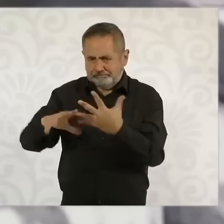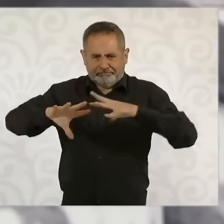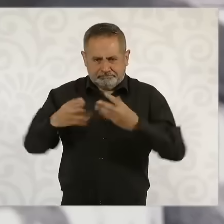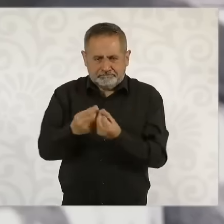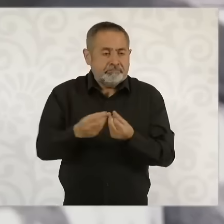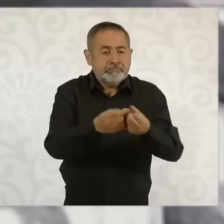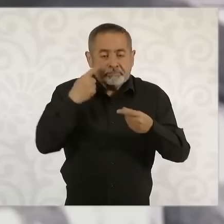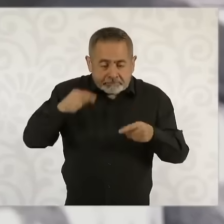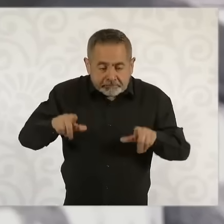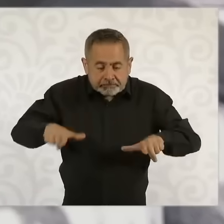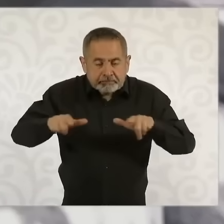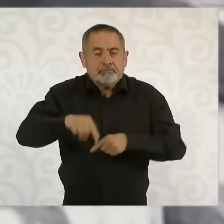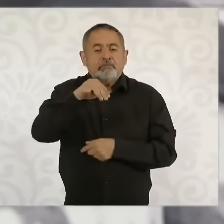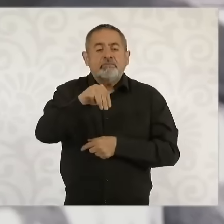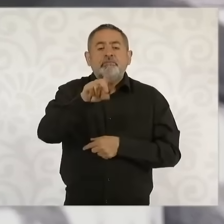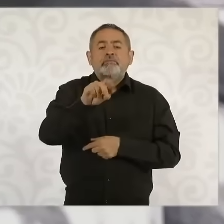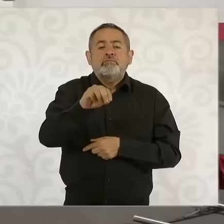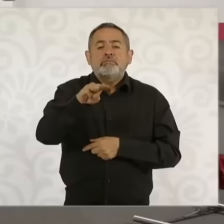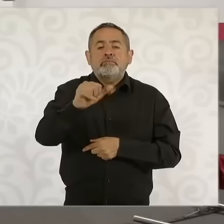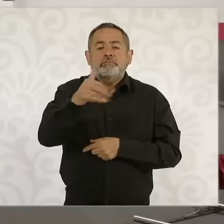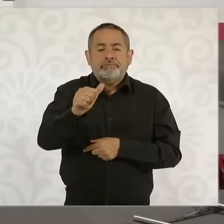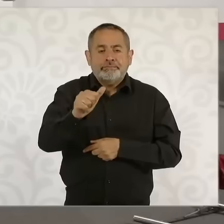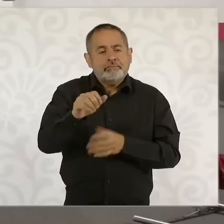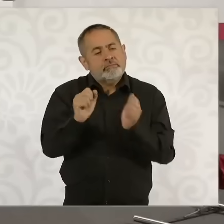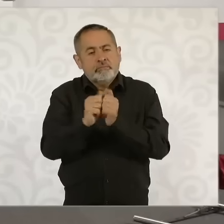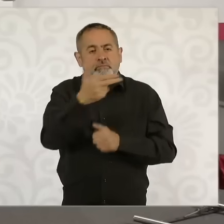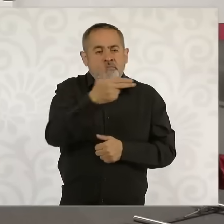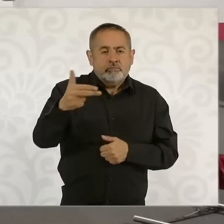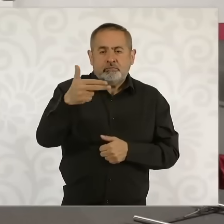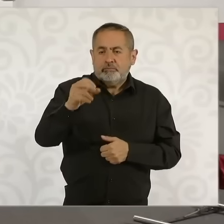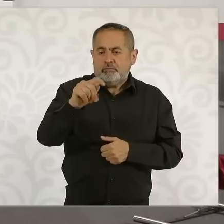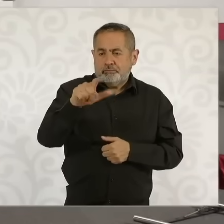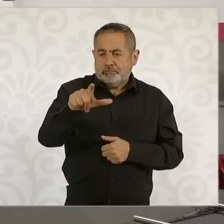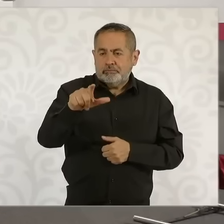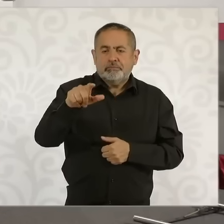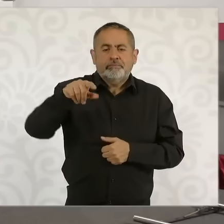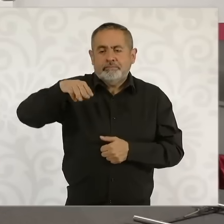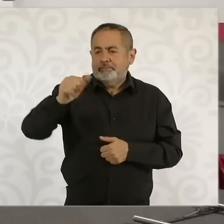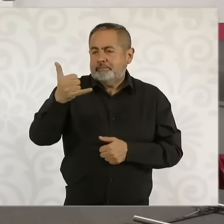Mundo Maya, que es hotelesgupomundomaya.com. También lo lo tenemos en las diferentes otras,